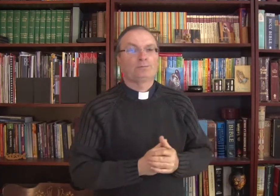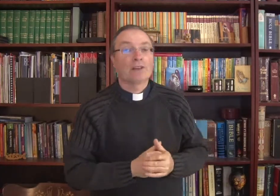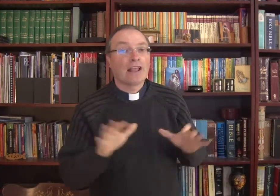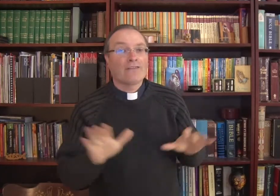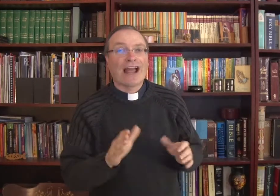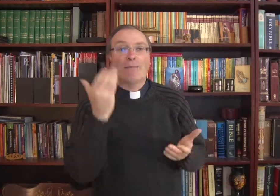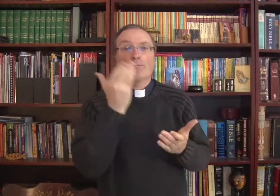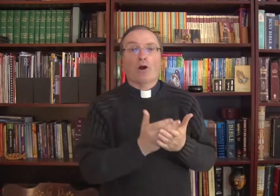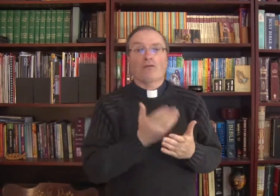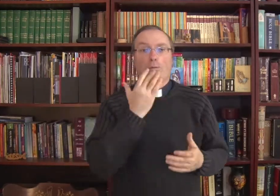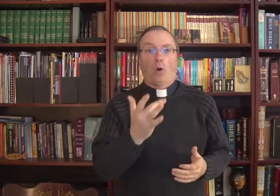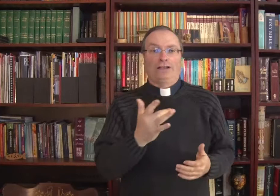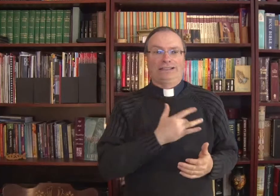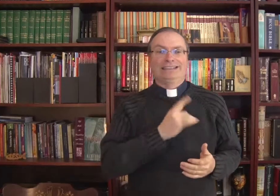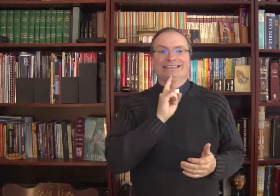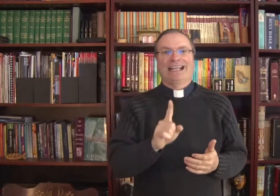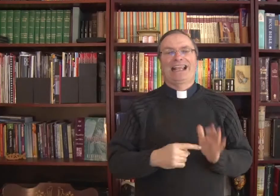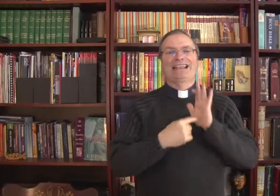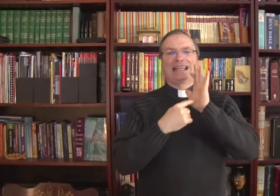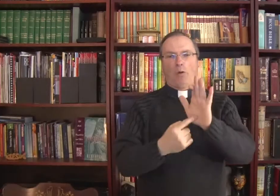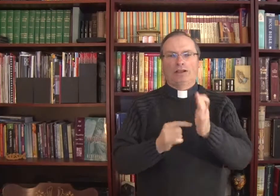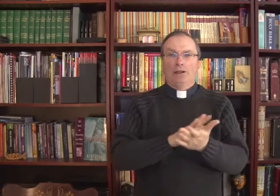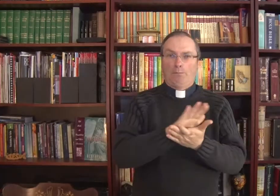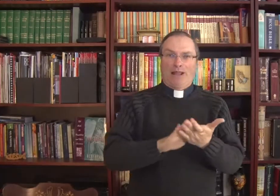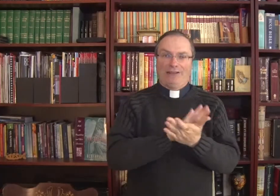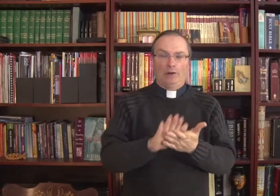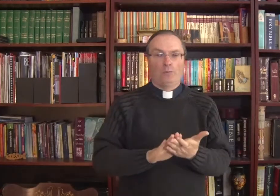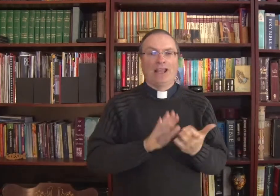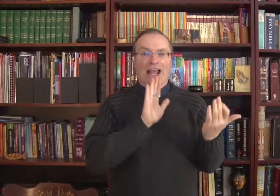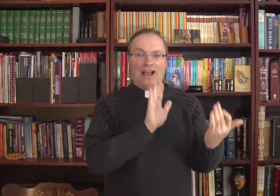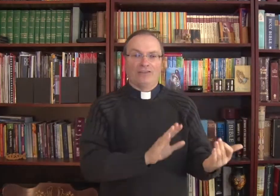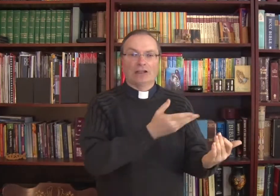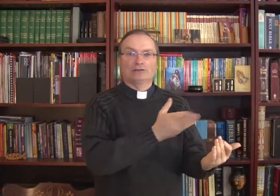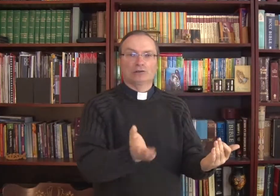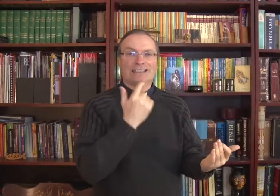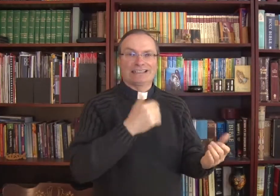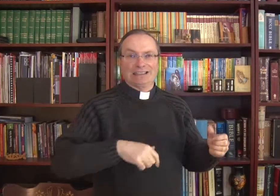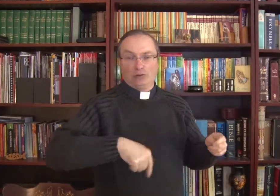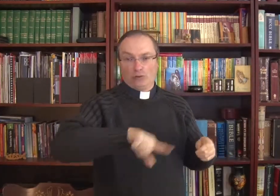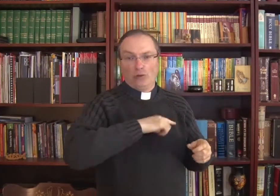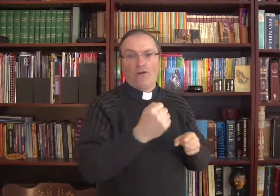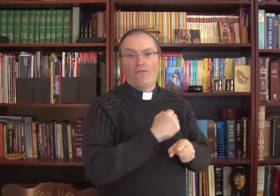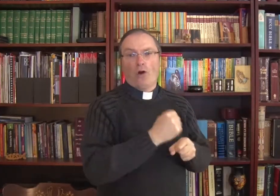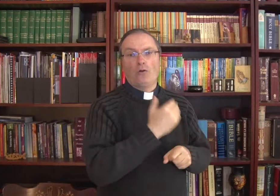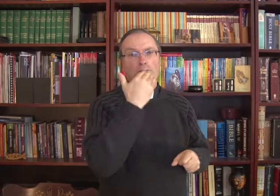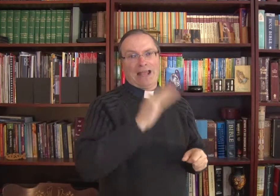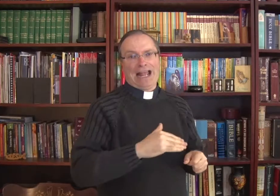Faire preuve de bonté, c’est démontrer le pardon envers ceux qui nous font du mal